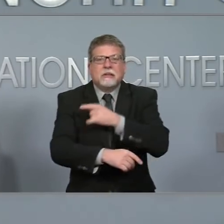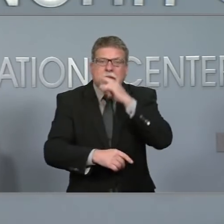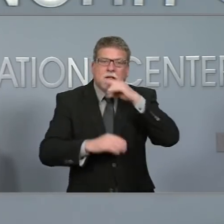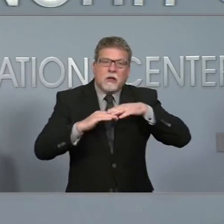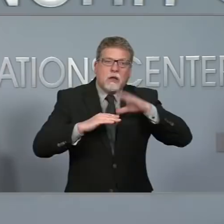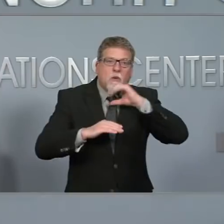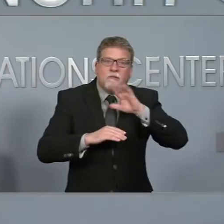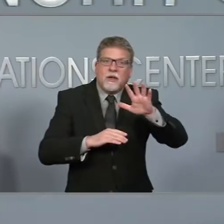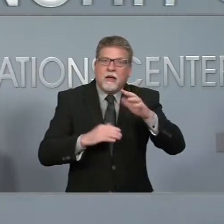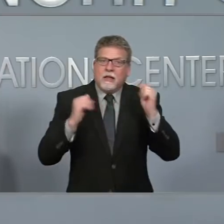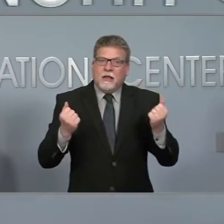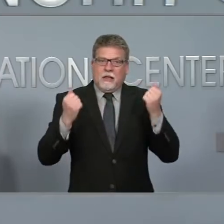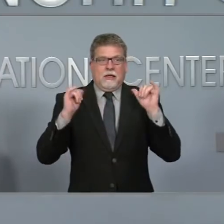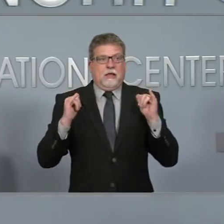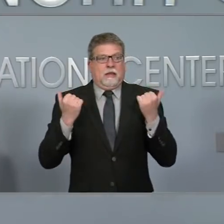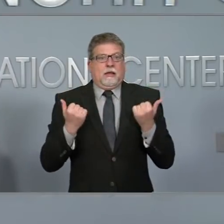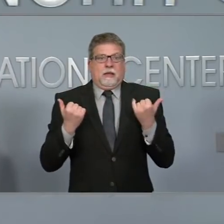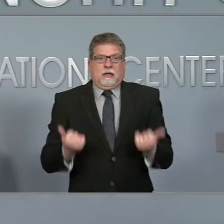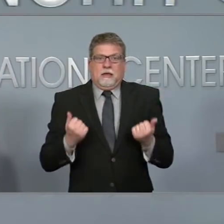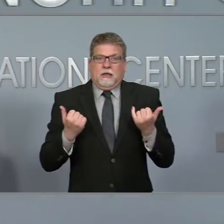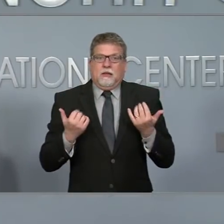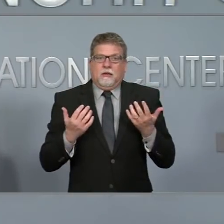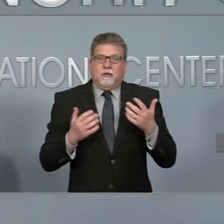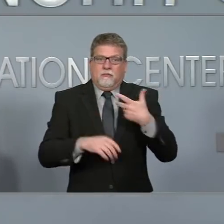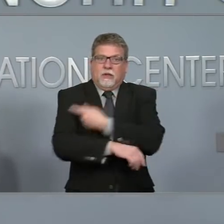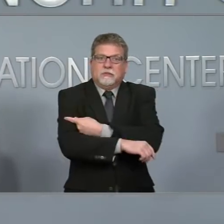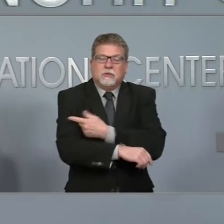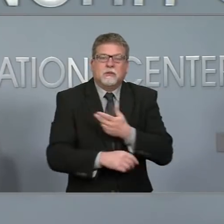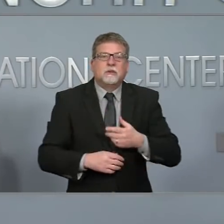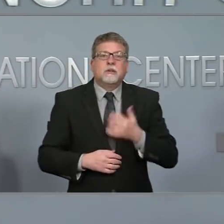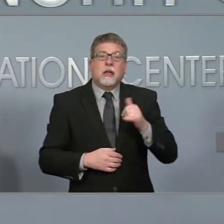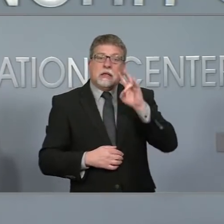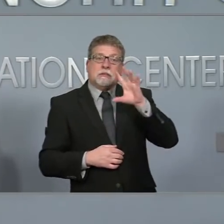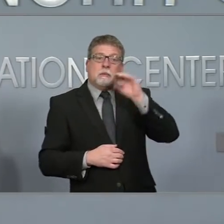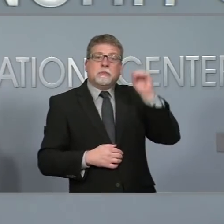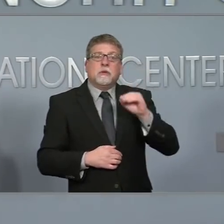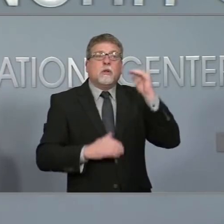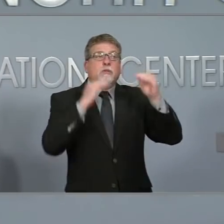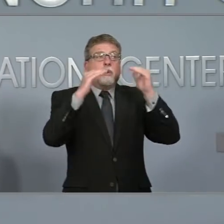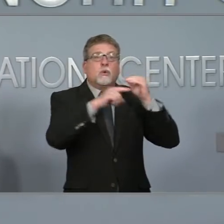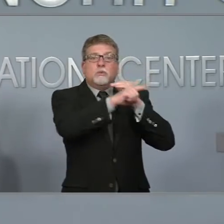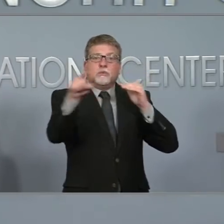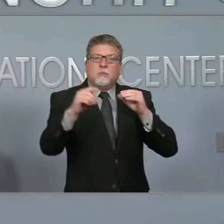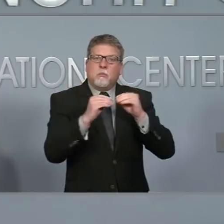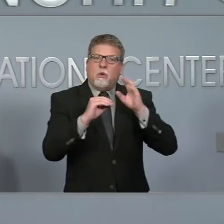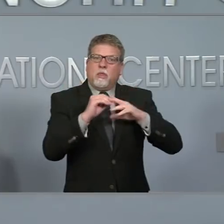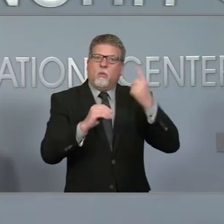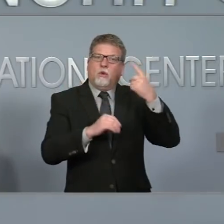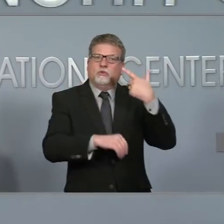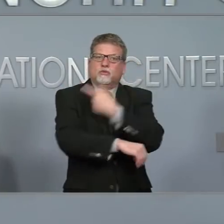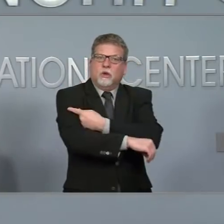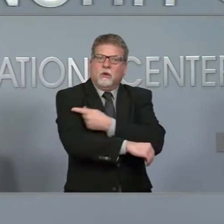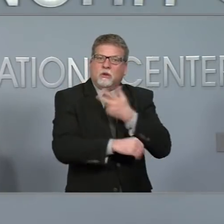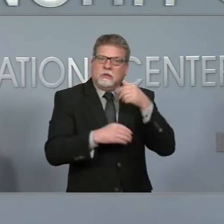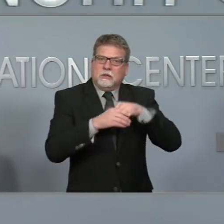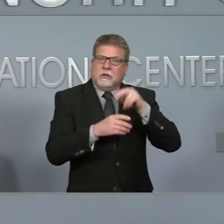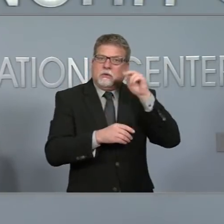pruebas de covid, y hemos